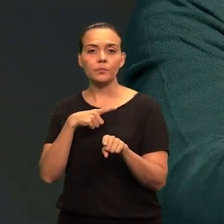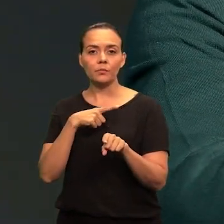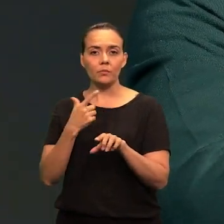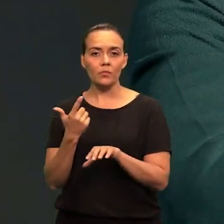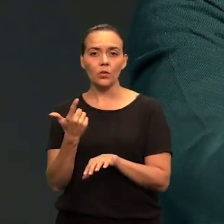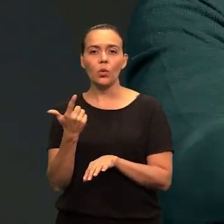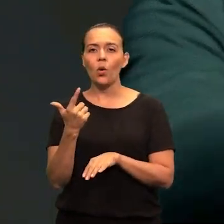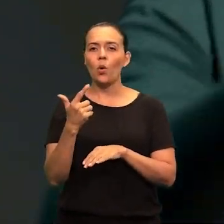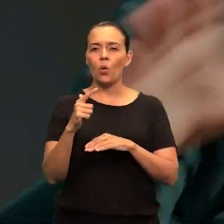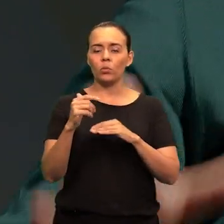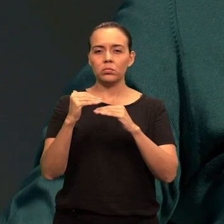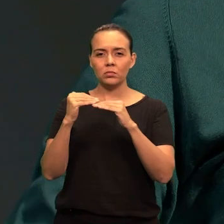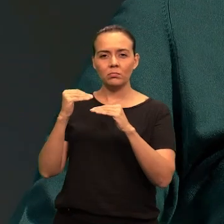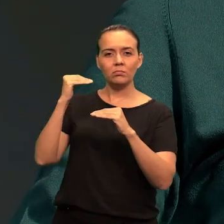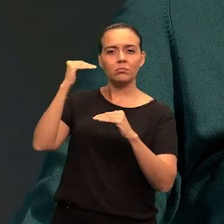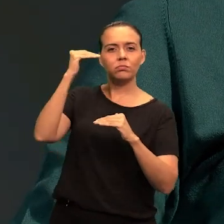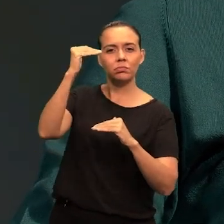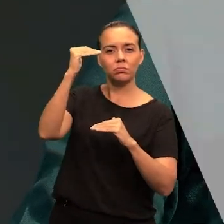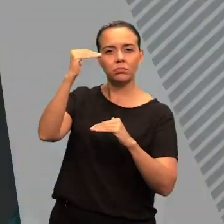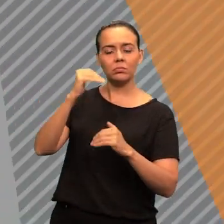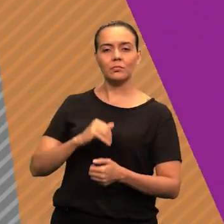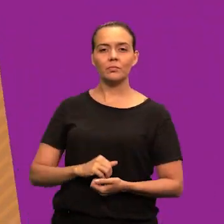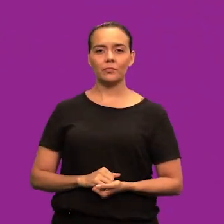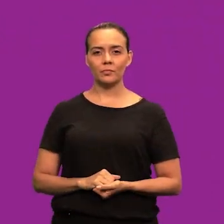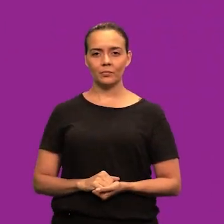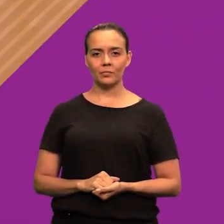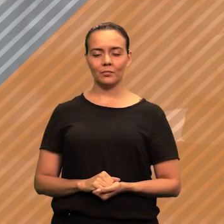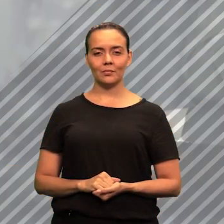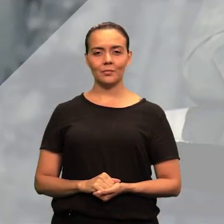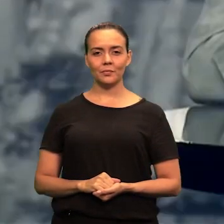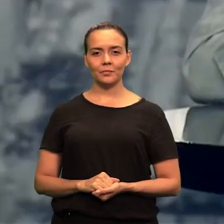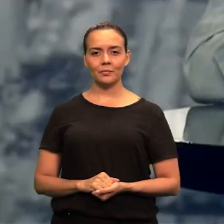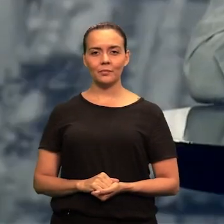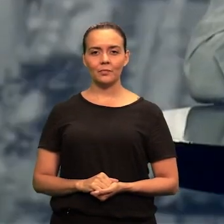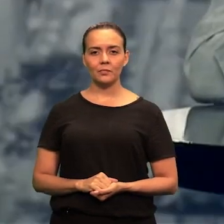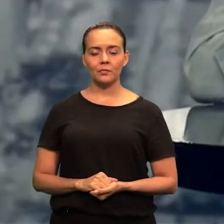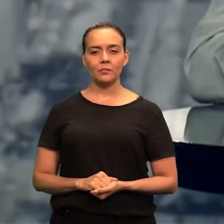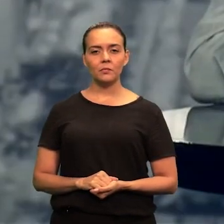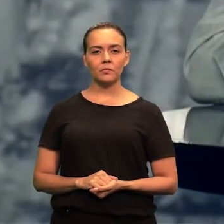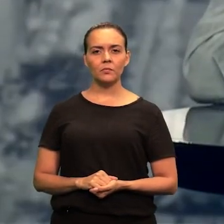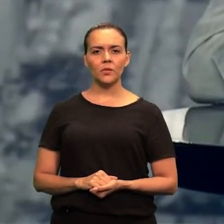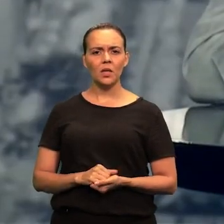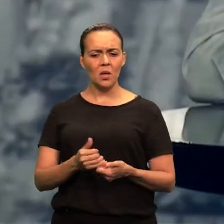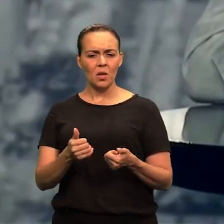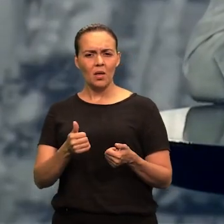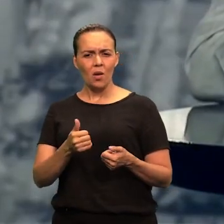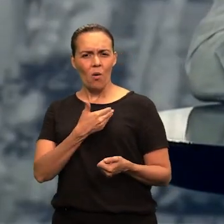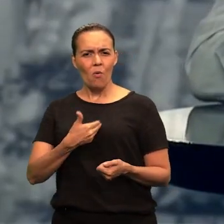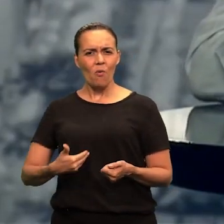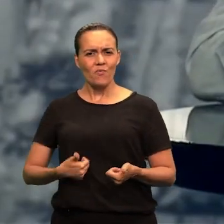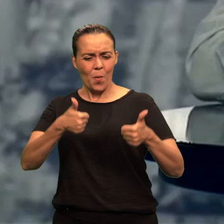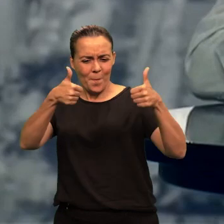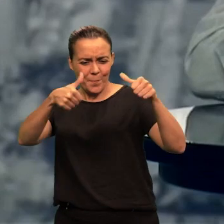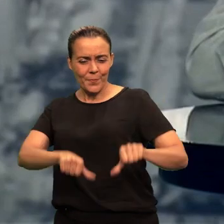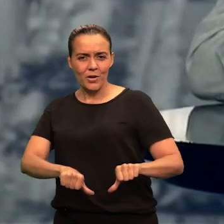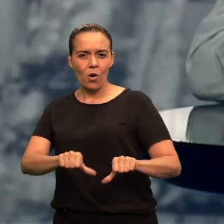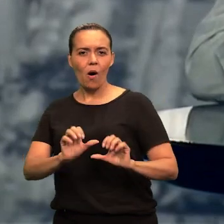que ultrapassam as fronteiras nacionais. [José Alves] Uma das coisas piores que pode acontecer a um governante,